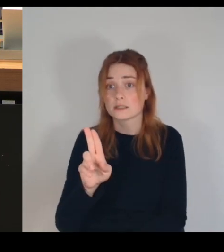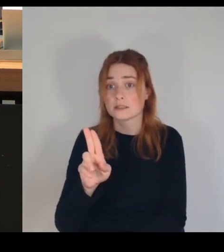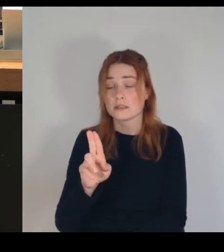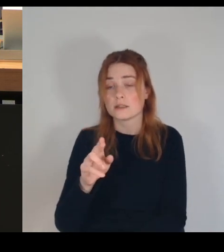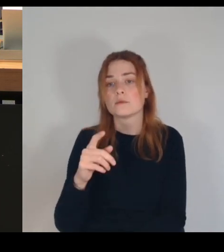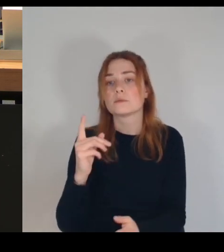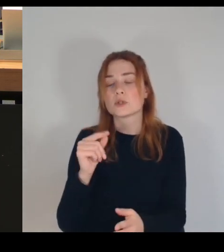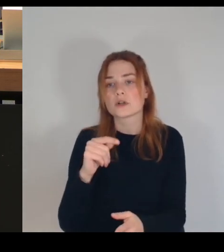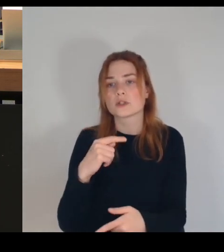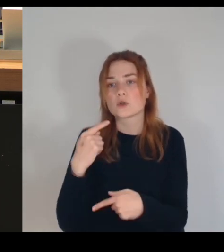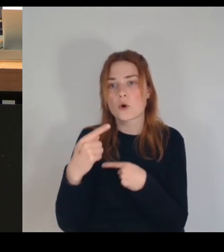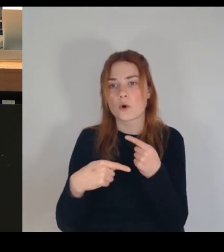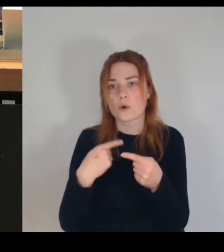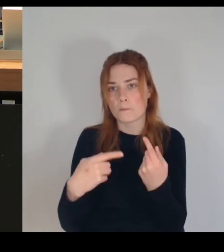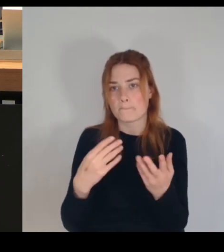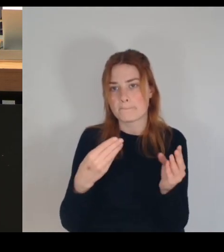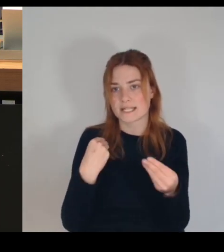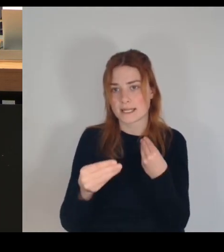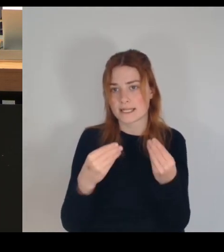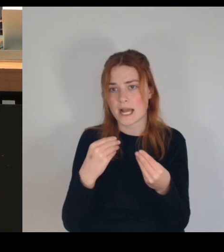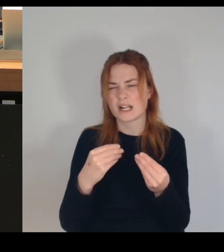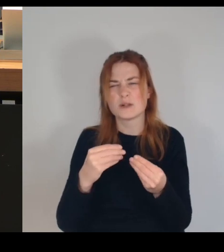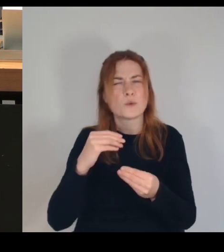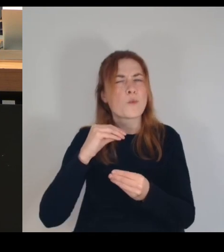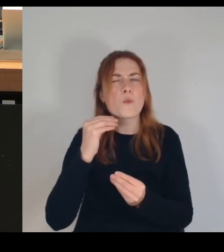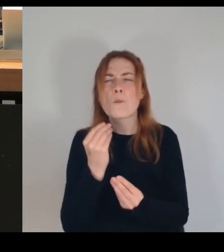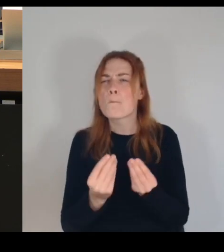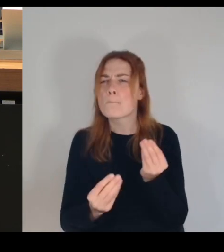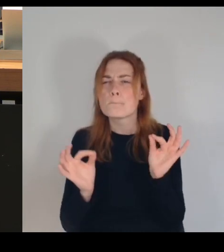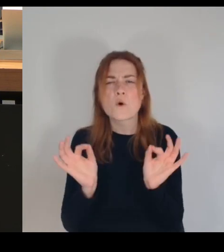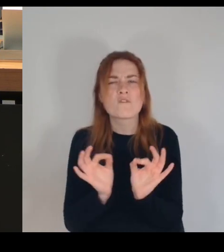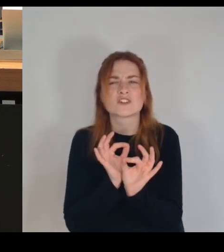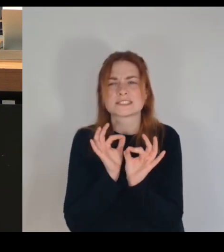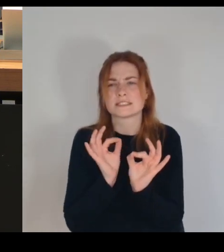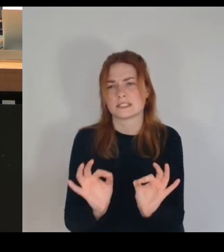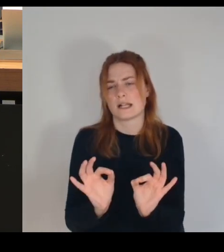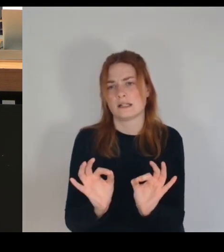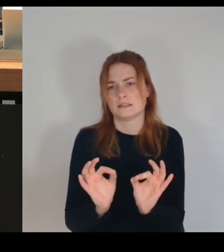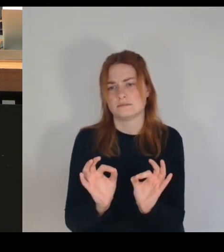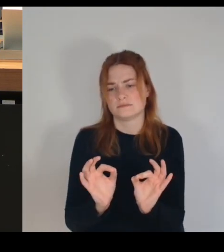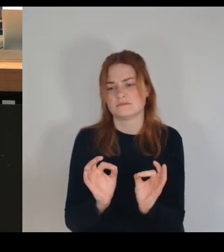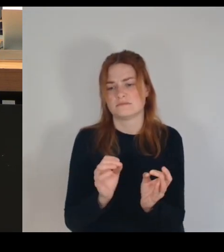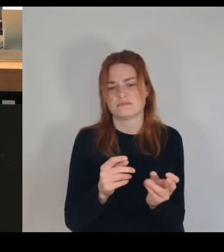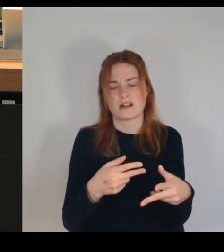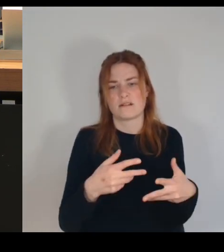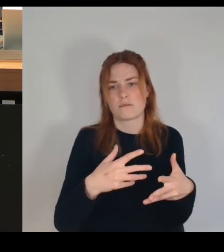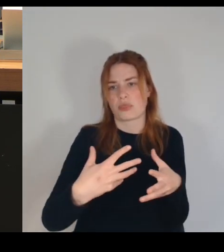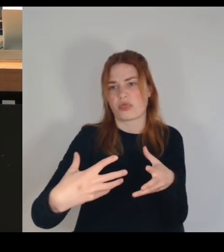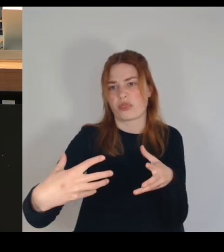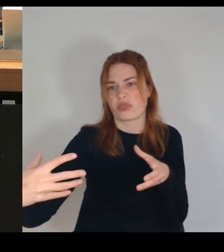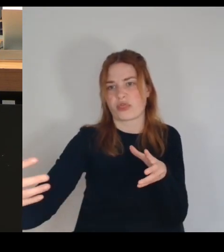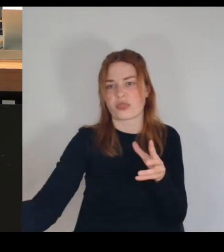Beschaffungsprozesse verschleppt worden sind. Und sie haben zugelassen, dass unsere Bahnhöfe verdrecken und zu einem Ort